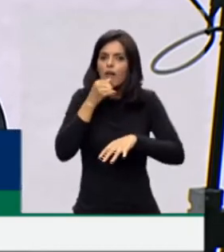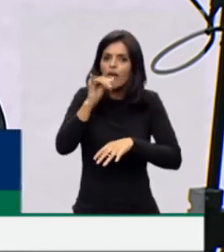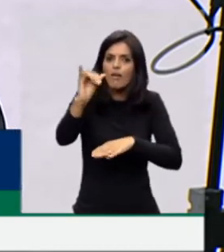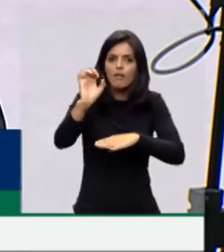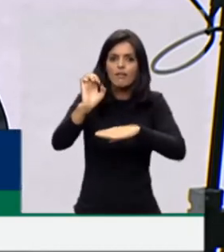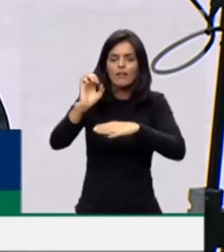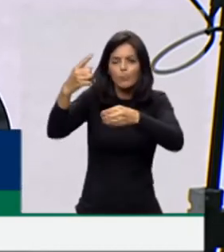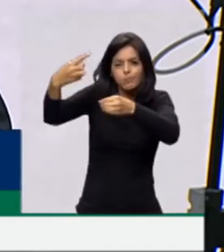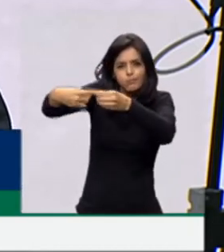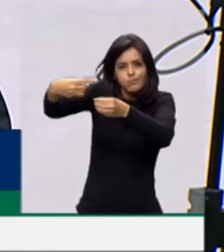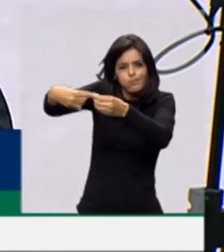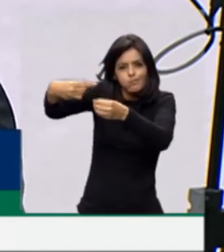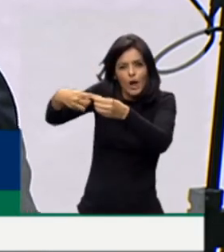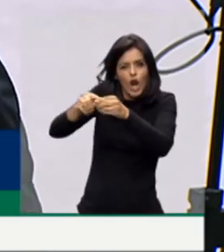PREVISTA UMA AMPLIAÇÃO DO ATENDIMENTO ENERGÉTICO DO